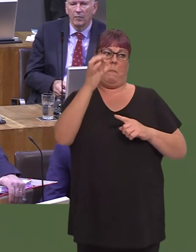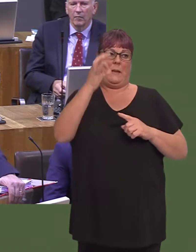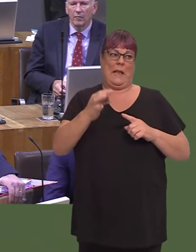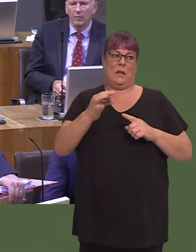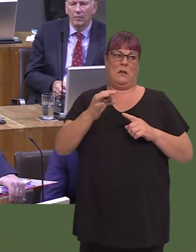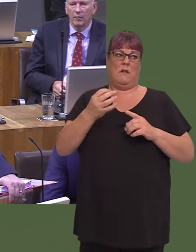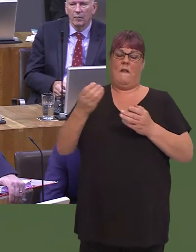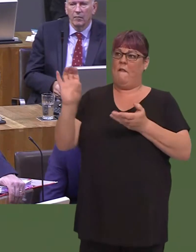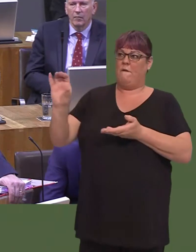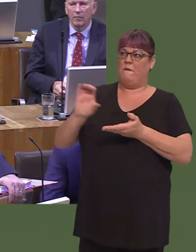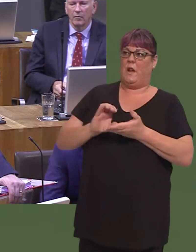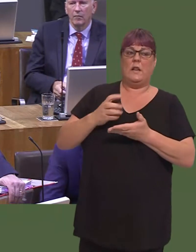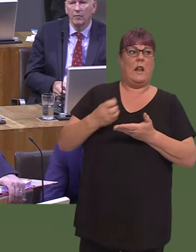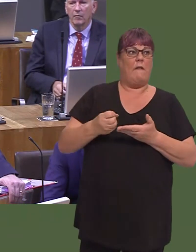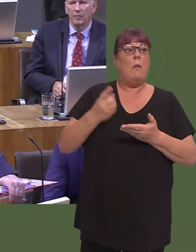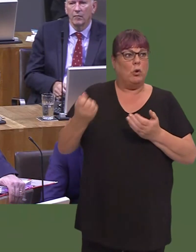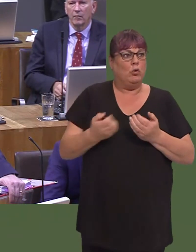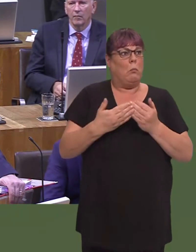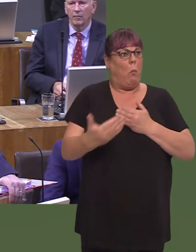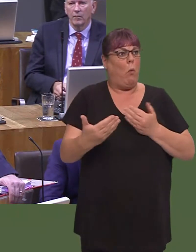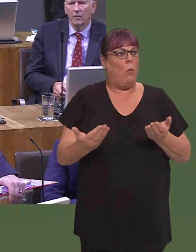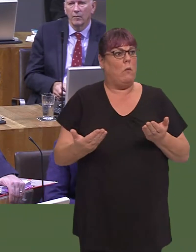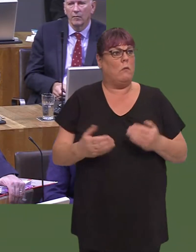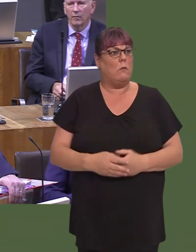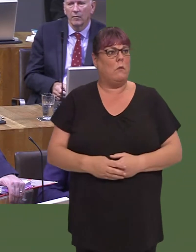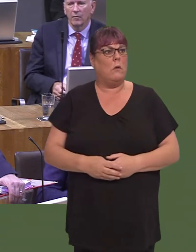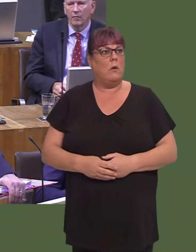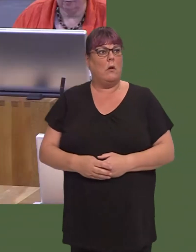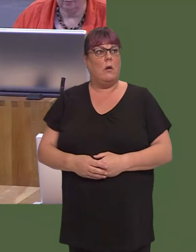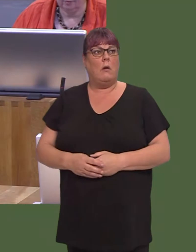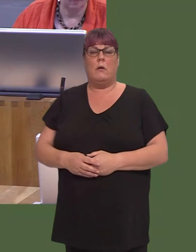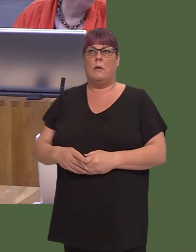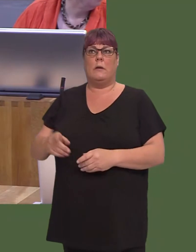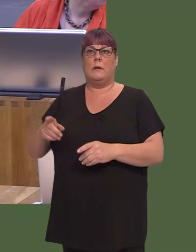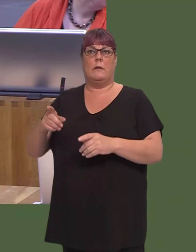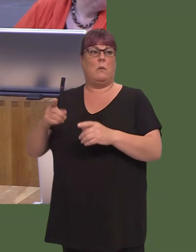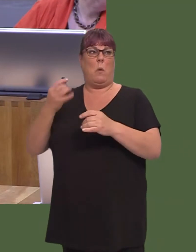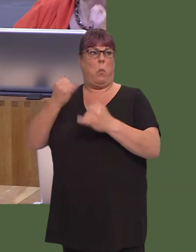Jane Hutt AM: First Minister, given that the size of social housing stock has declined